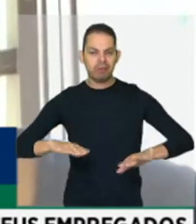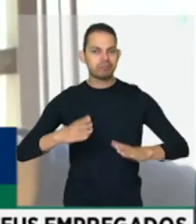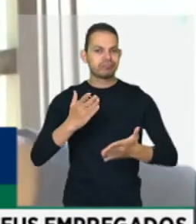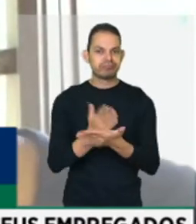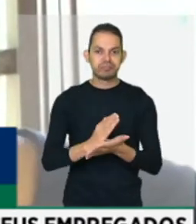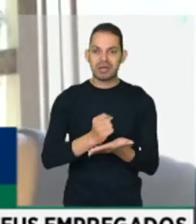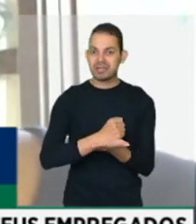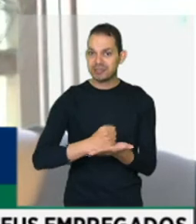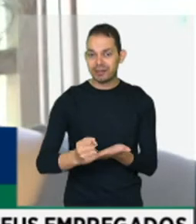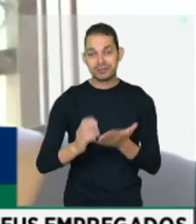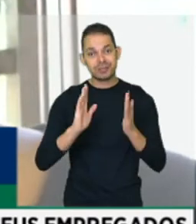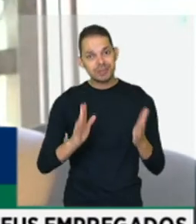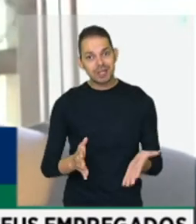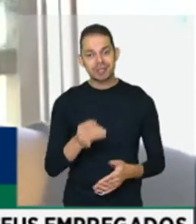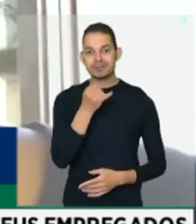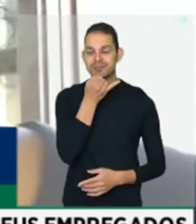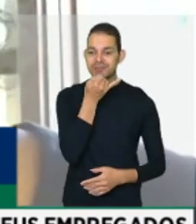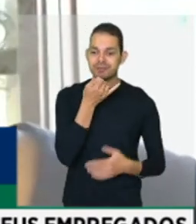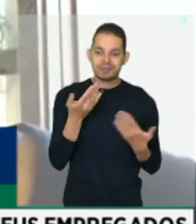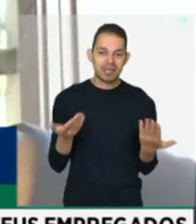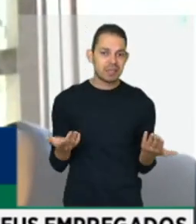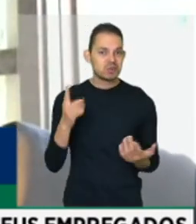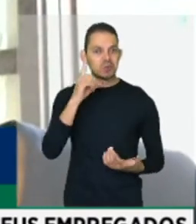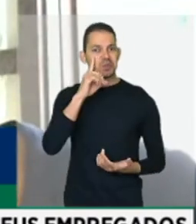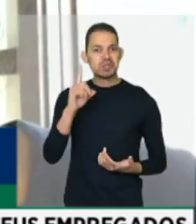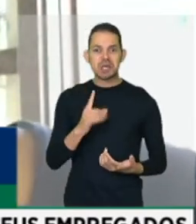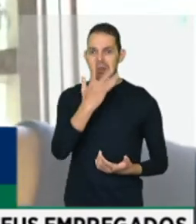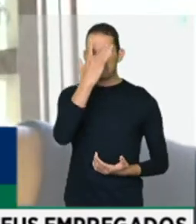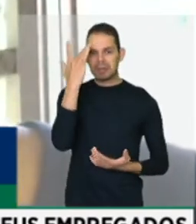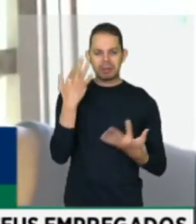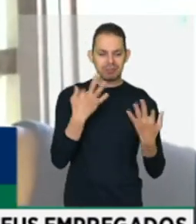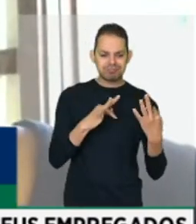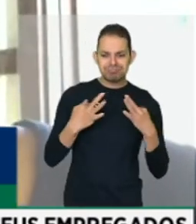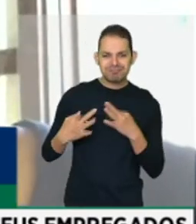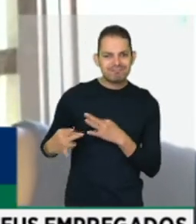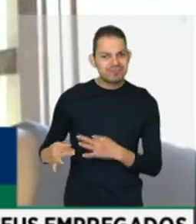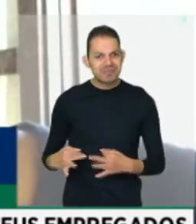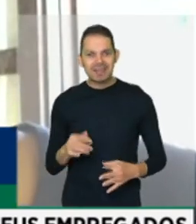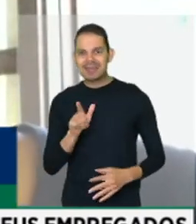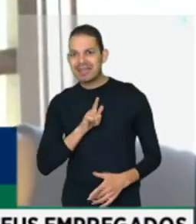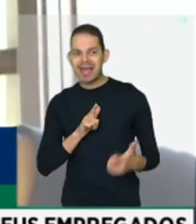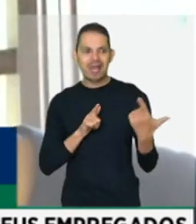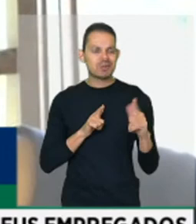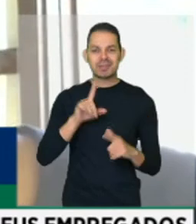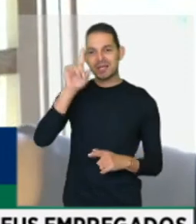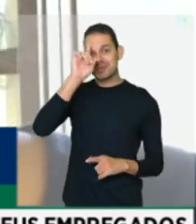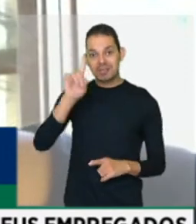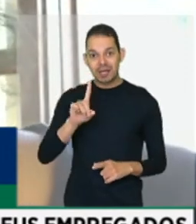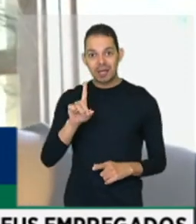DERRUBADA, AS CASAS FORAM DERRUBADAS, NÃO SEI SE TEM PESSOAS MACHUCADAS OU NÃO METRO. O QUE EU VI DE NOTÍ CIAS, SENHOR PRESIDENTE É QUE